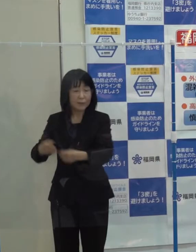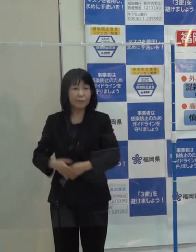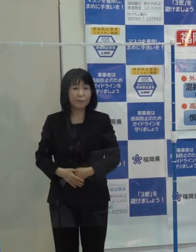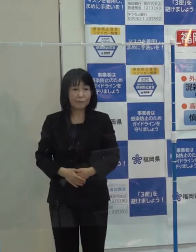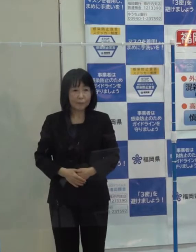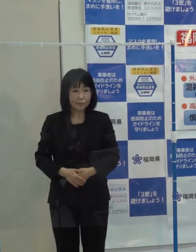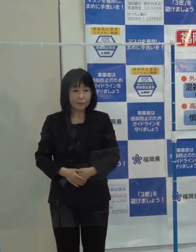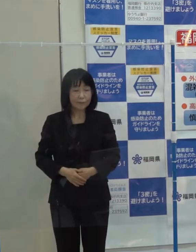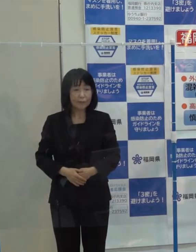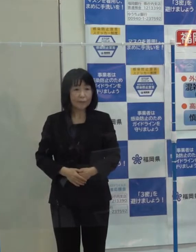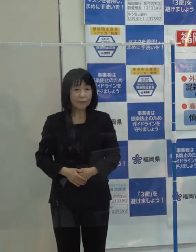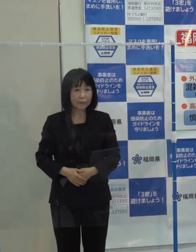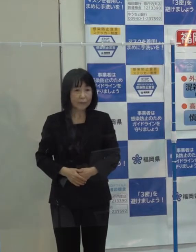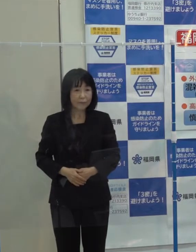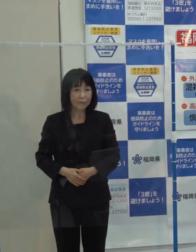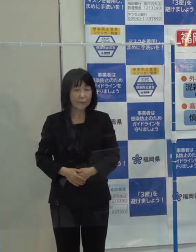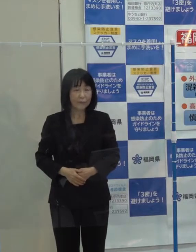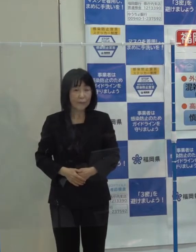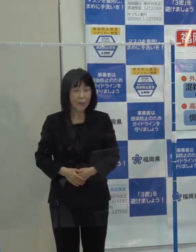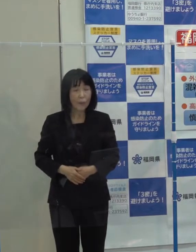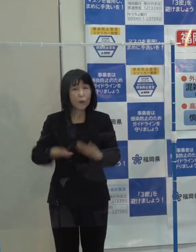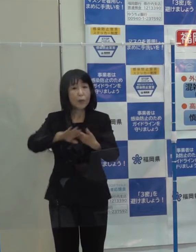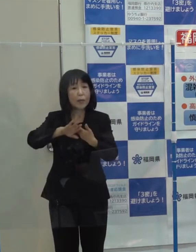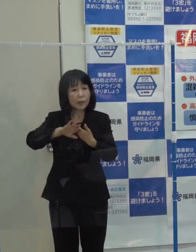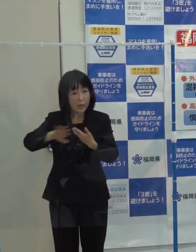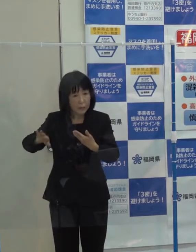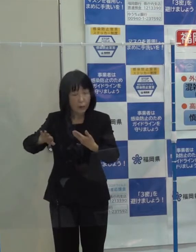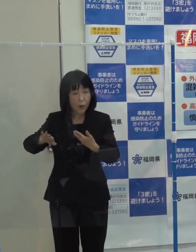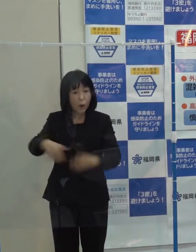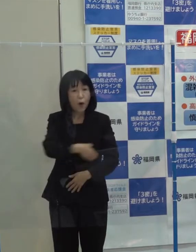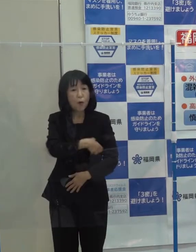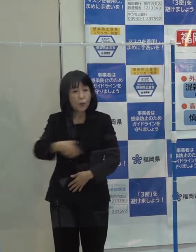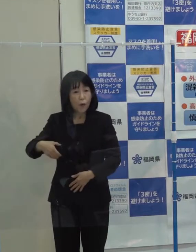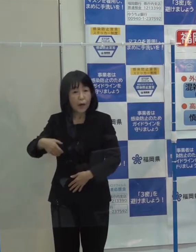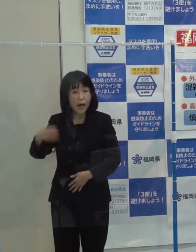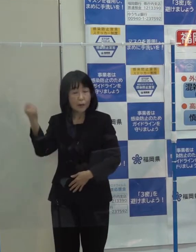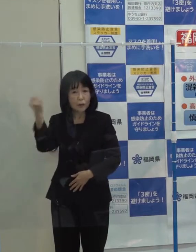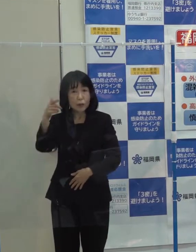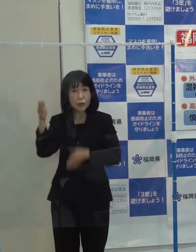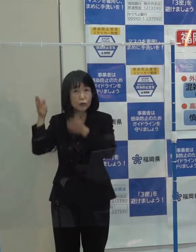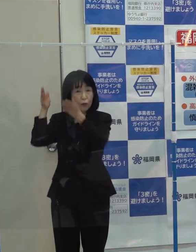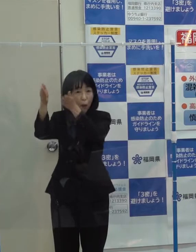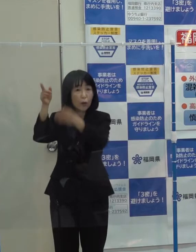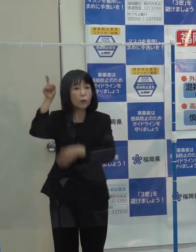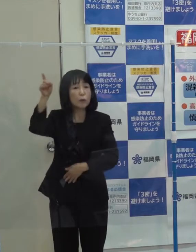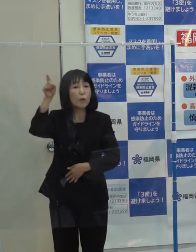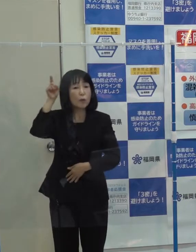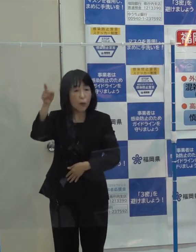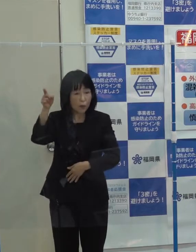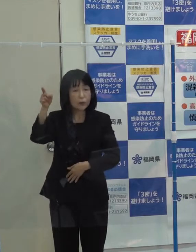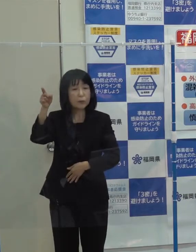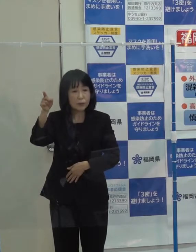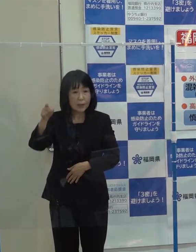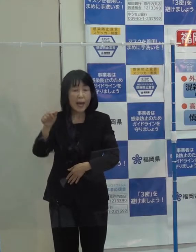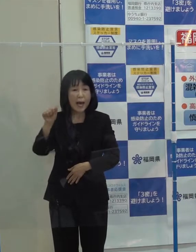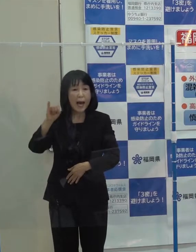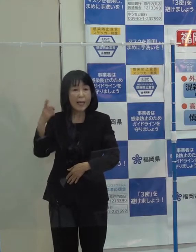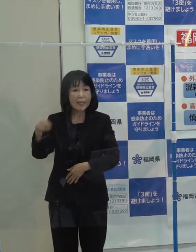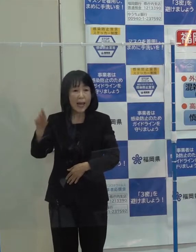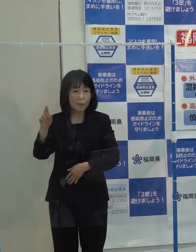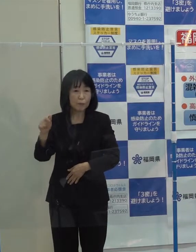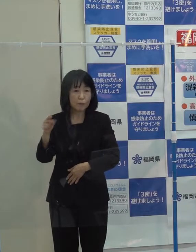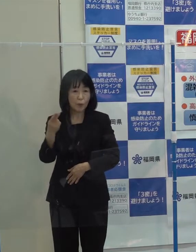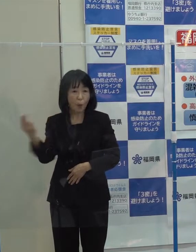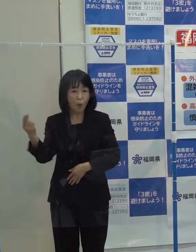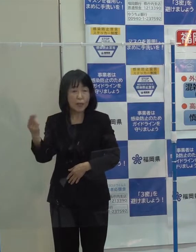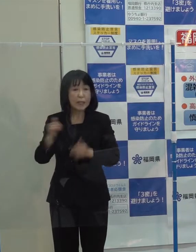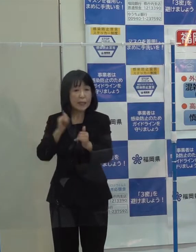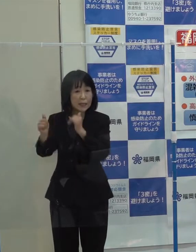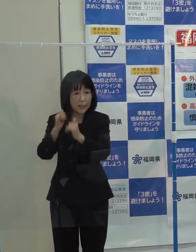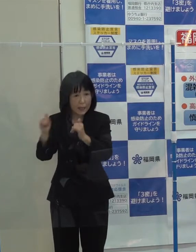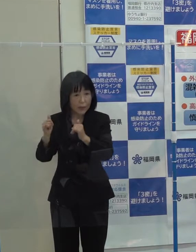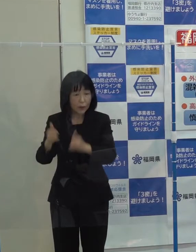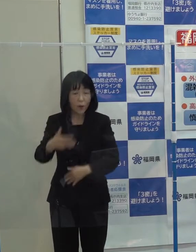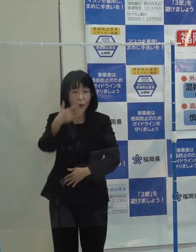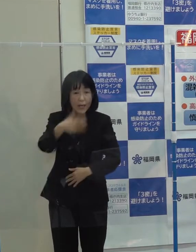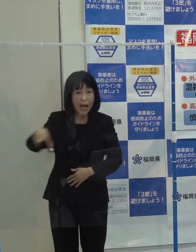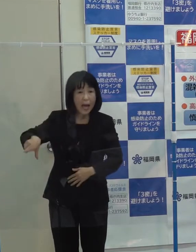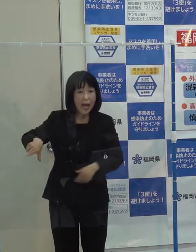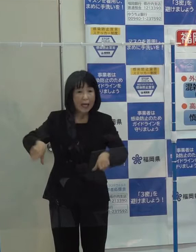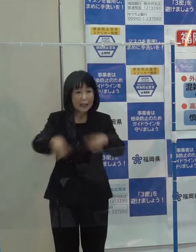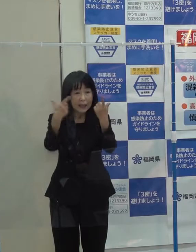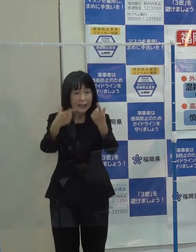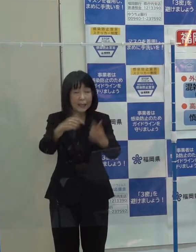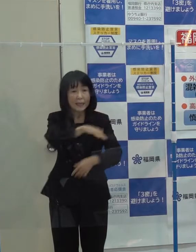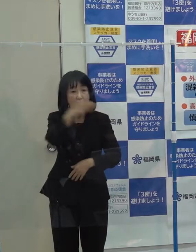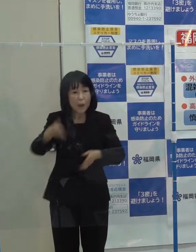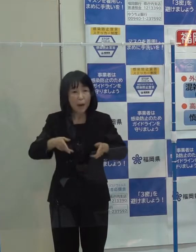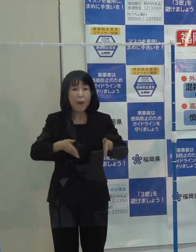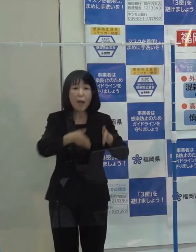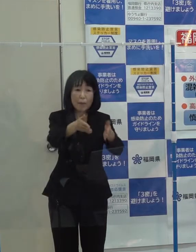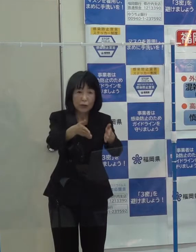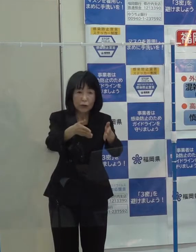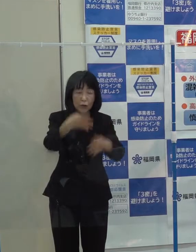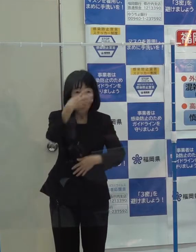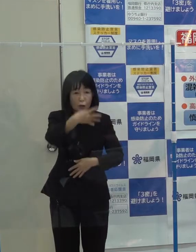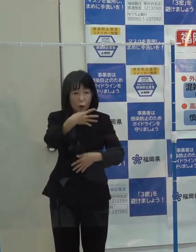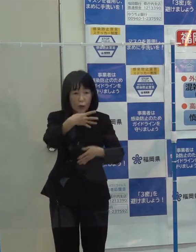また このほか 福岡都市高のアイランドシティ線の建設や東九州自動車道へ八木山バイパスの４車線化事業が進んでいるところです